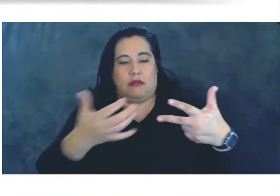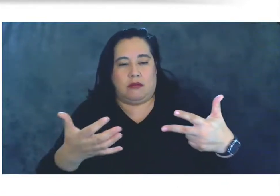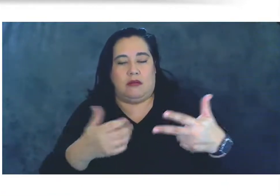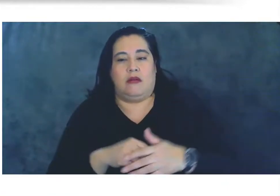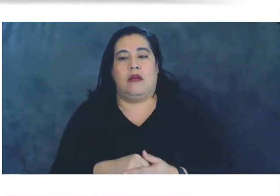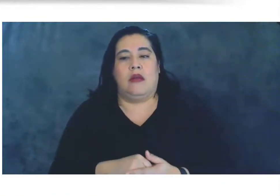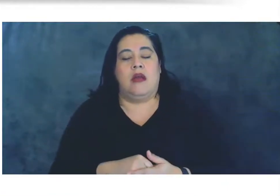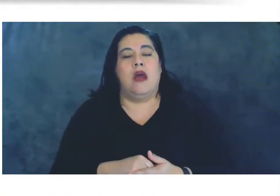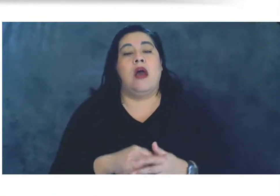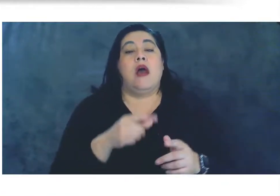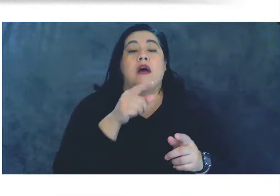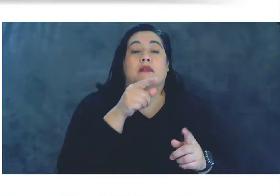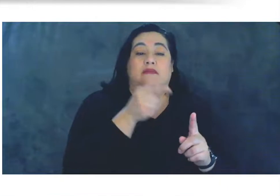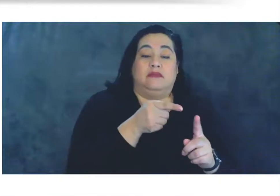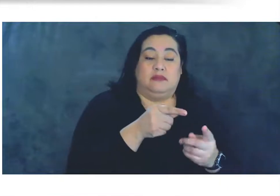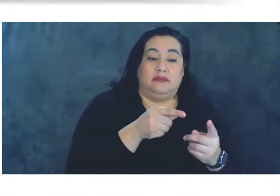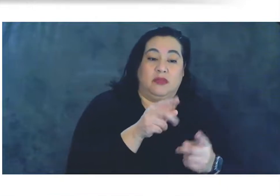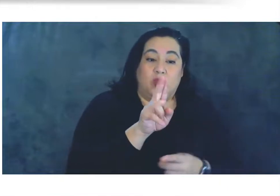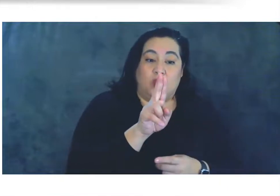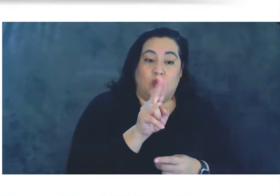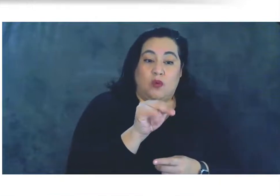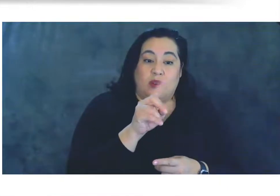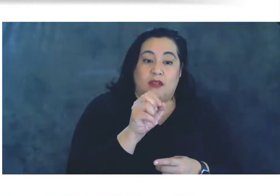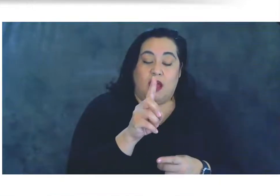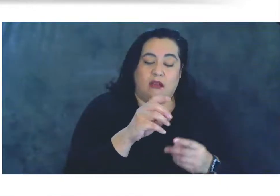que reúne la información conectando los puntos.